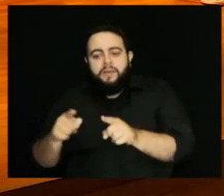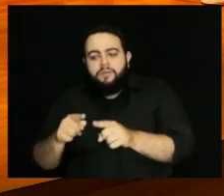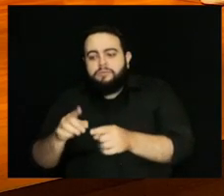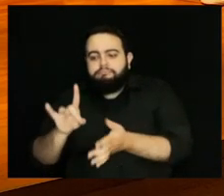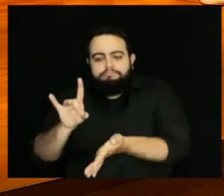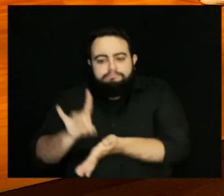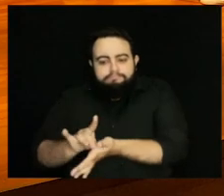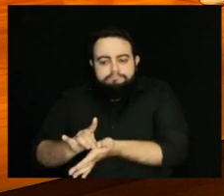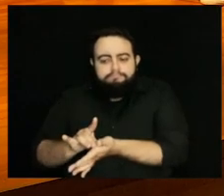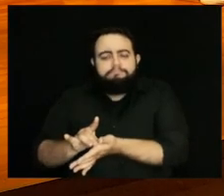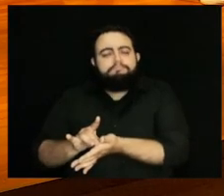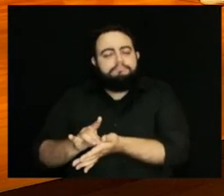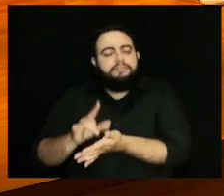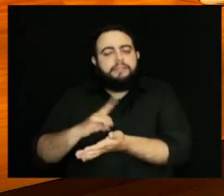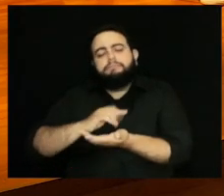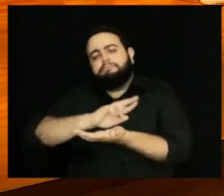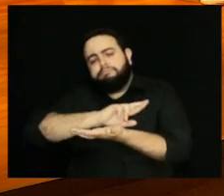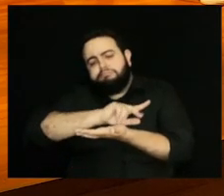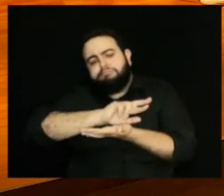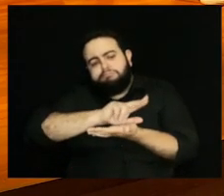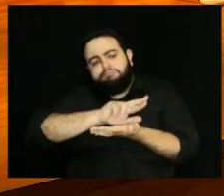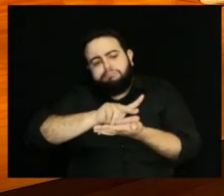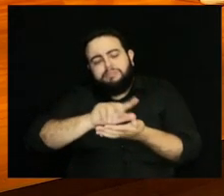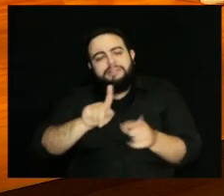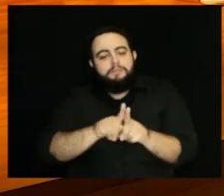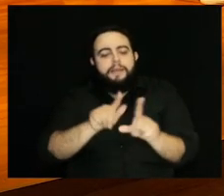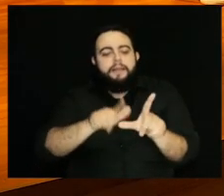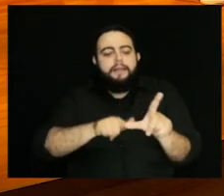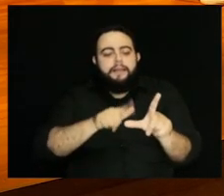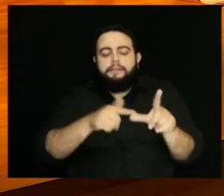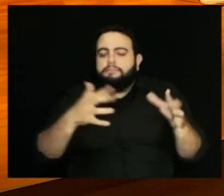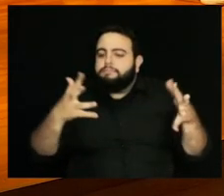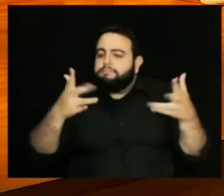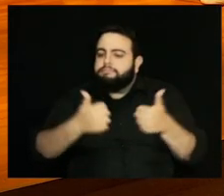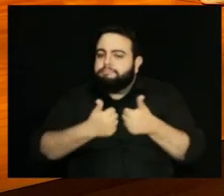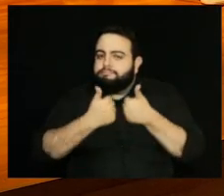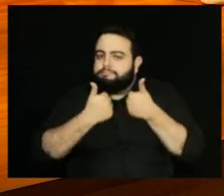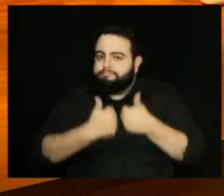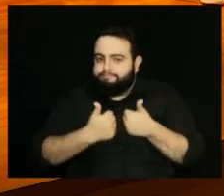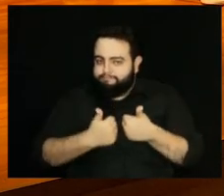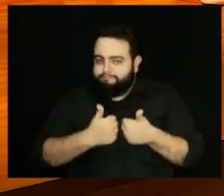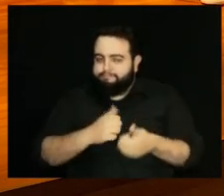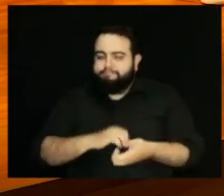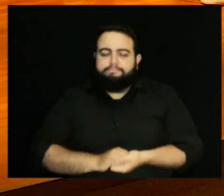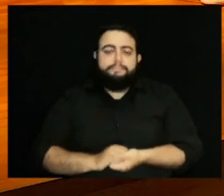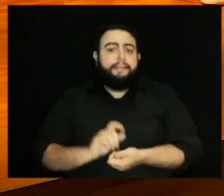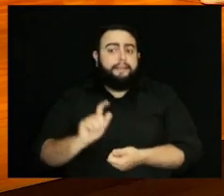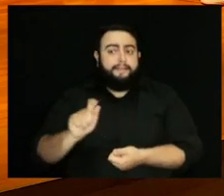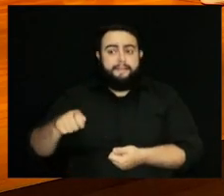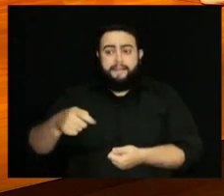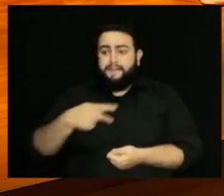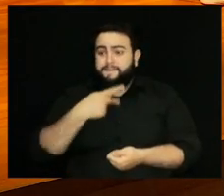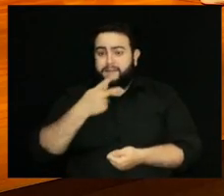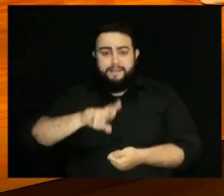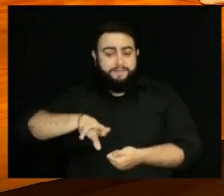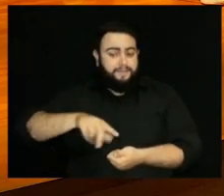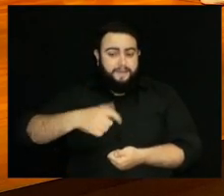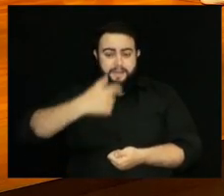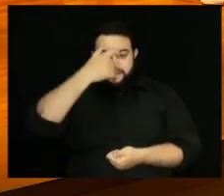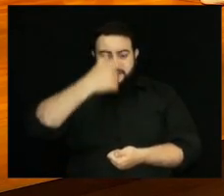sacadas de letra brilhantes assim né. E quem diz isso não sou eu né. O Zuza Homem de Mello, que não